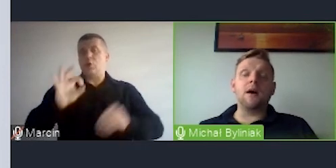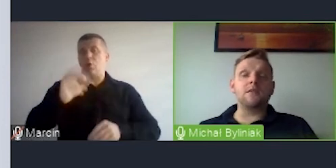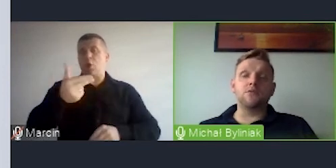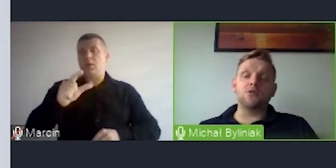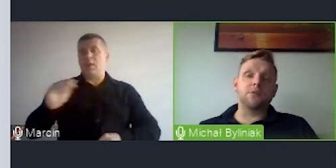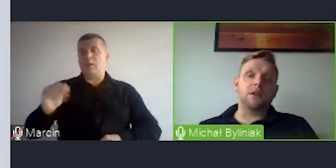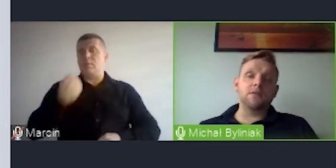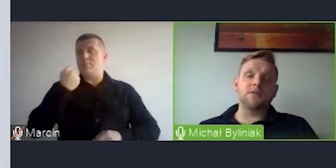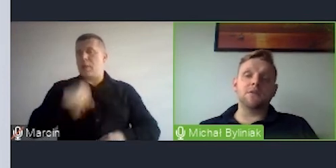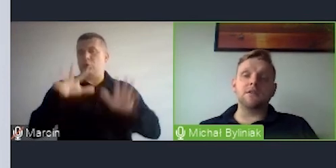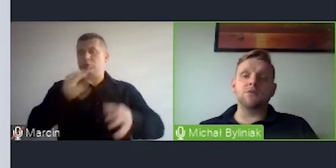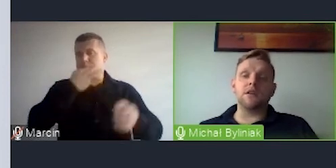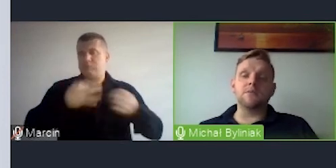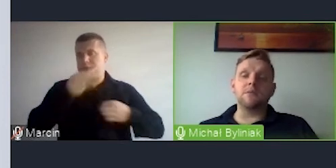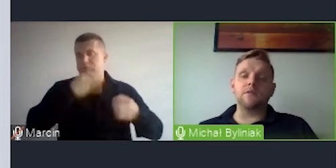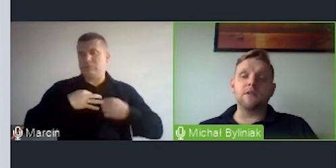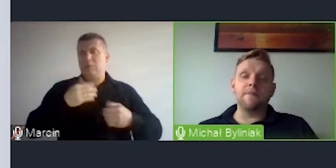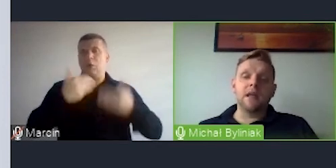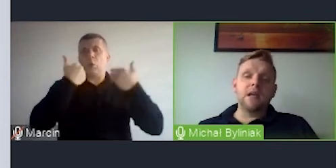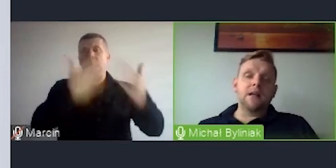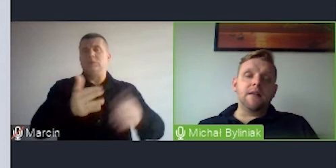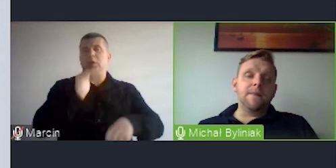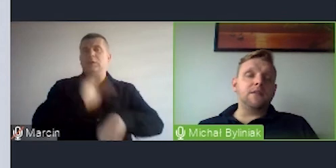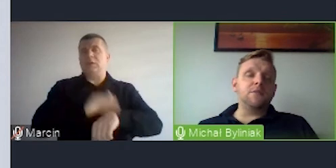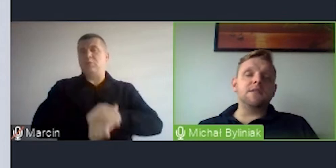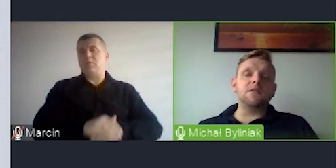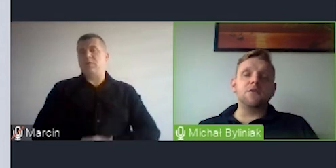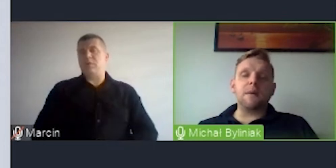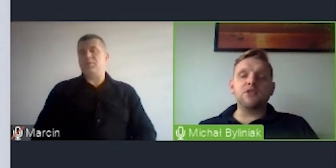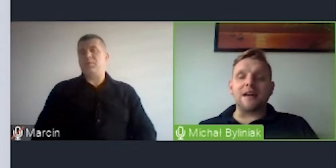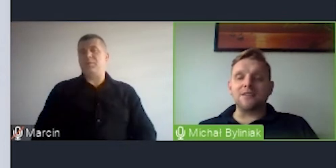Było bardzo dużo pytań związanych z udzielaniem zamówień. Natomiast no mam czas,